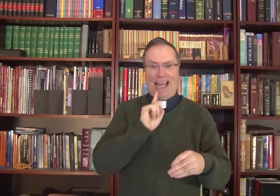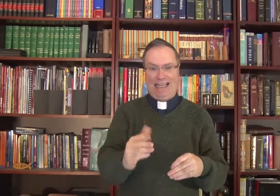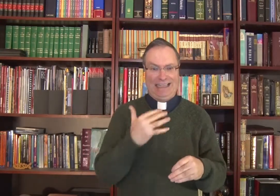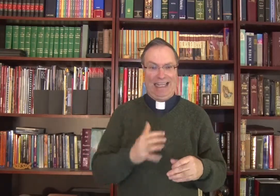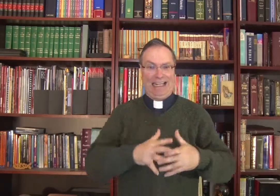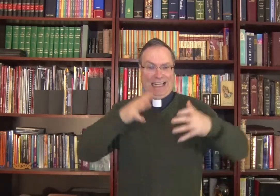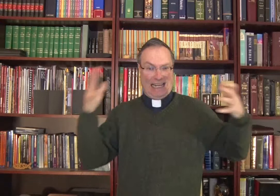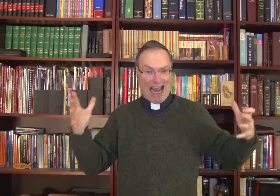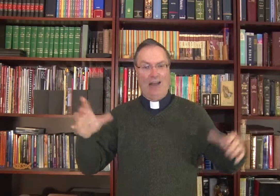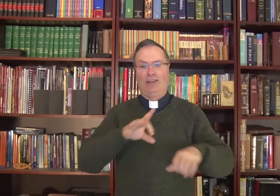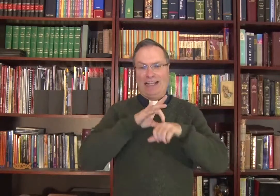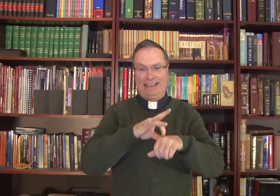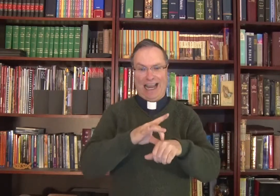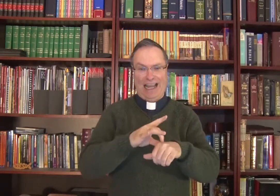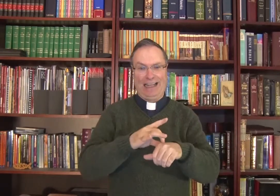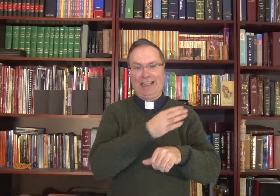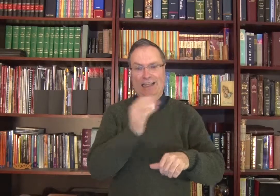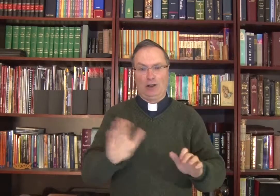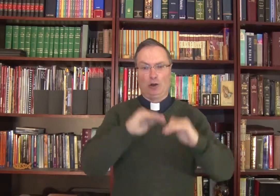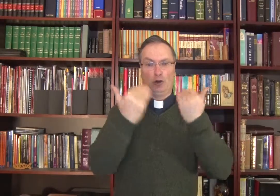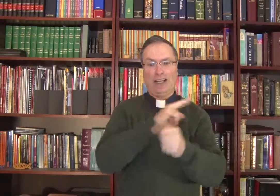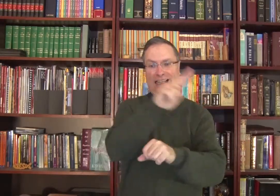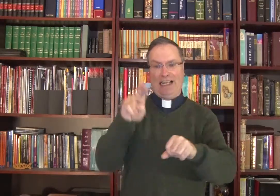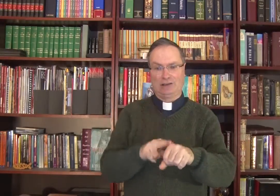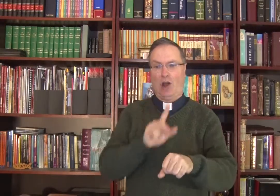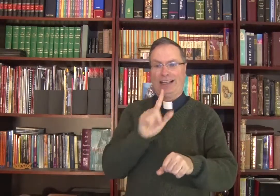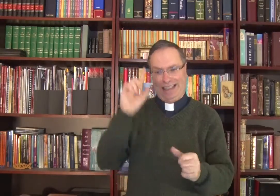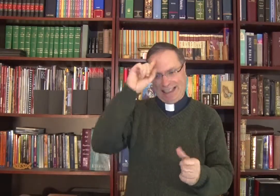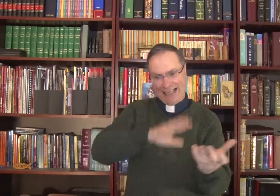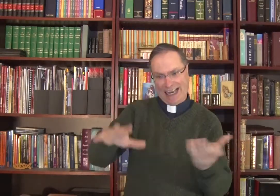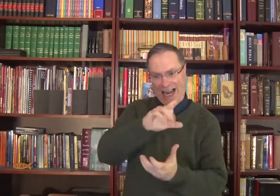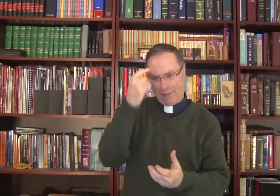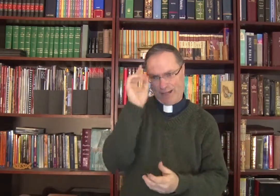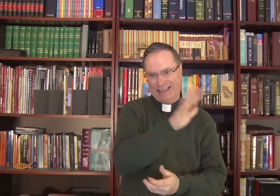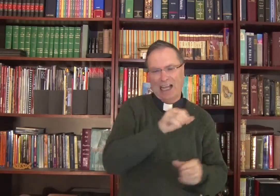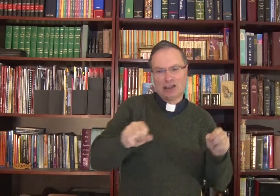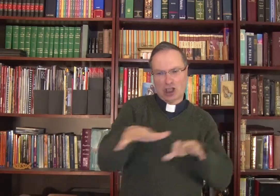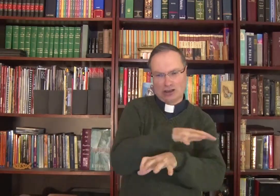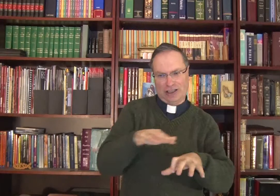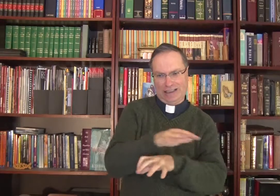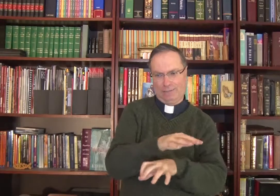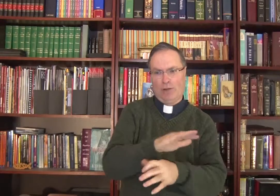étaient les grands de la terre et que toutes les nations ont été égarées par ta sorcellerie,